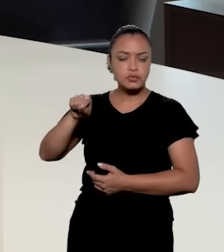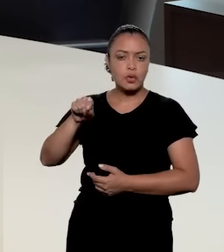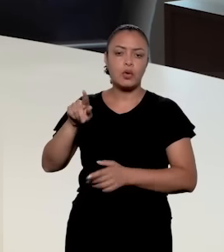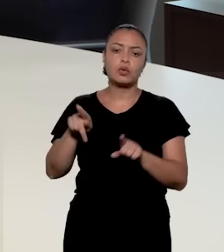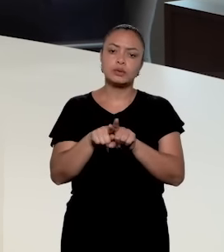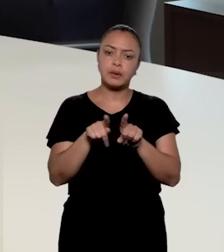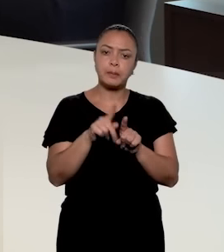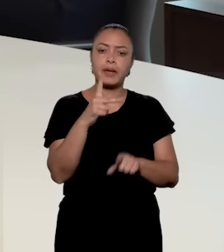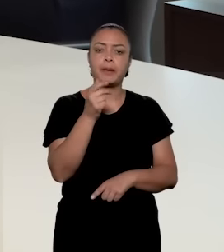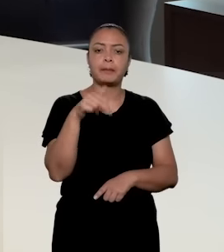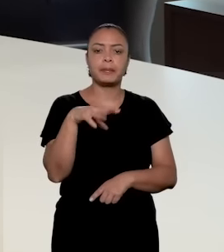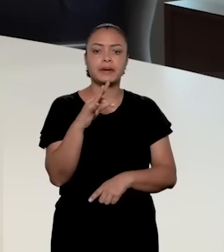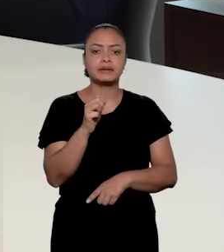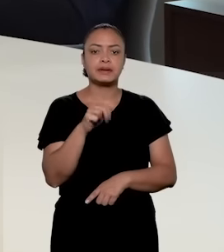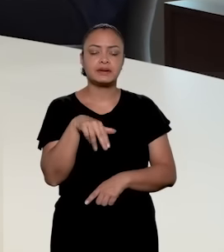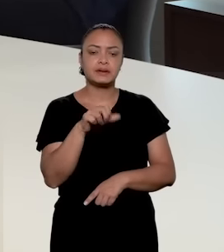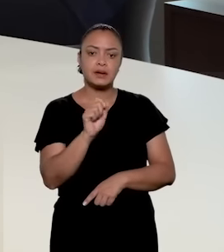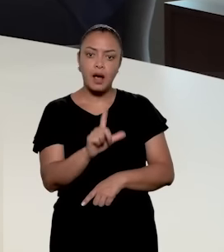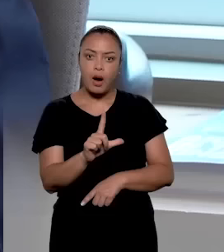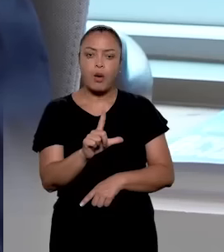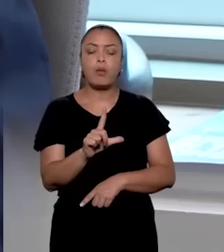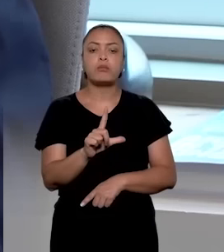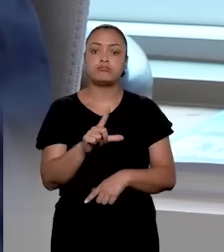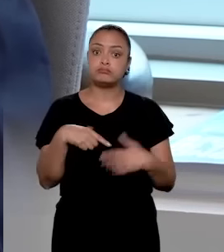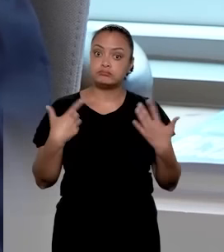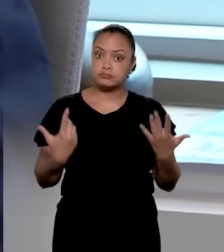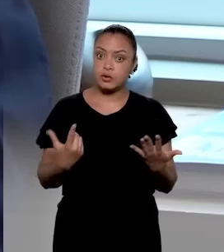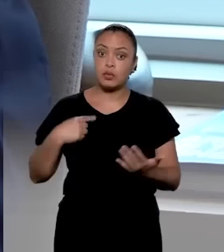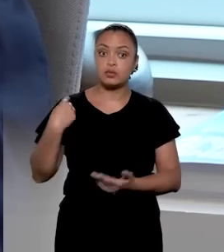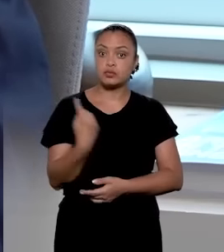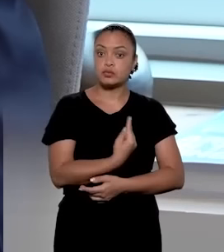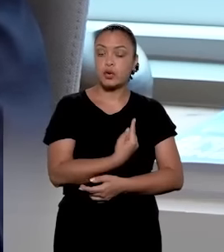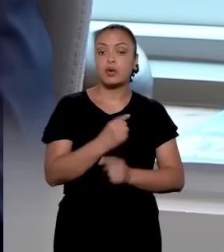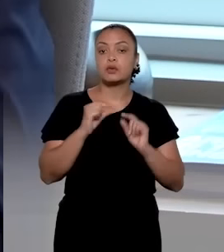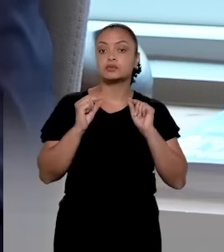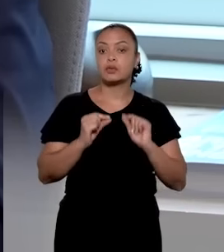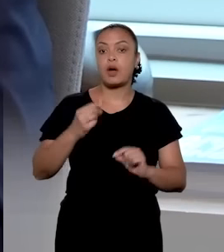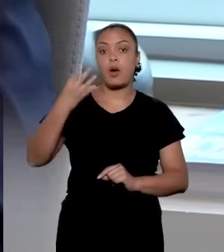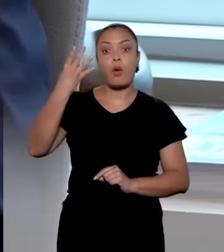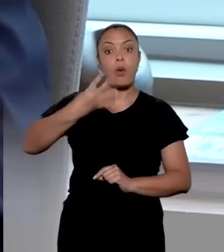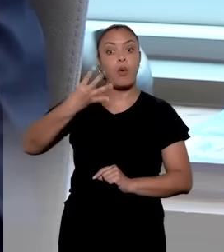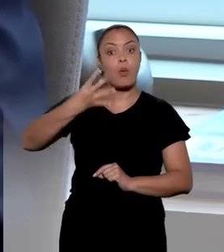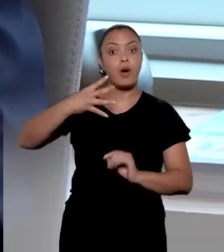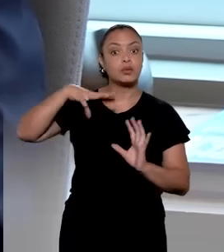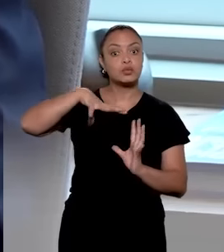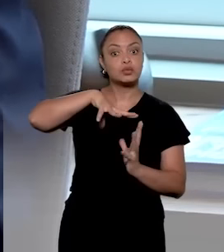Da Amazônia e do Pantanal, peixes maravilhosos. Nós não somos nada. Aliás, somos o 4º